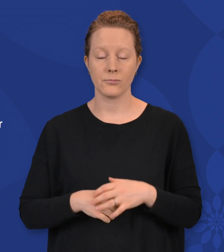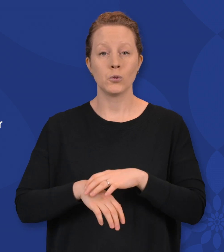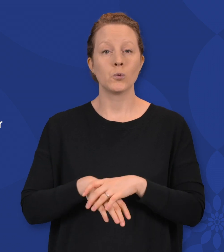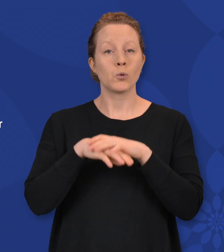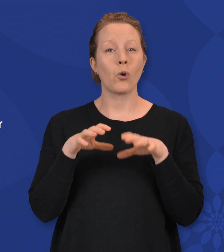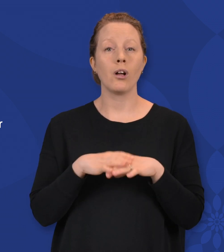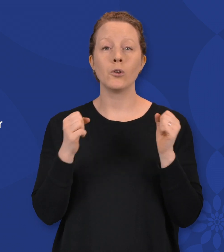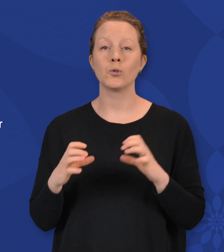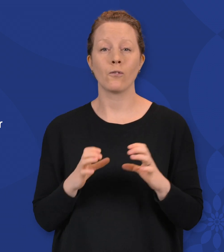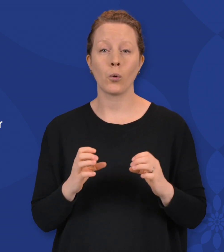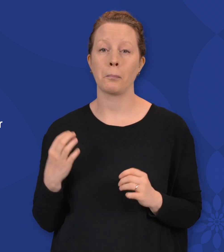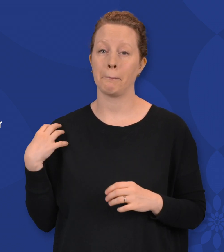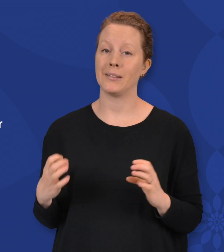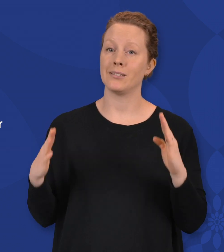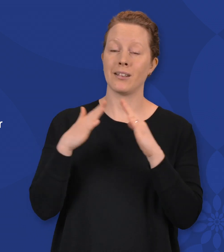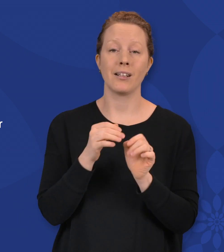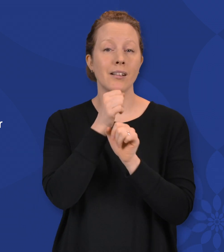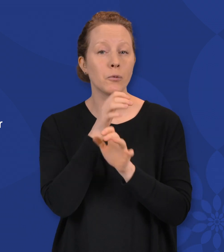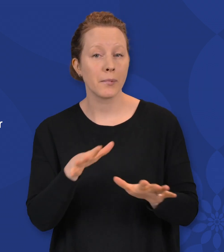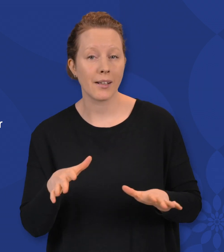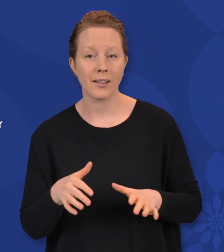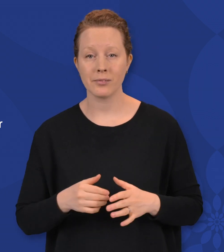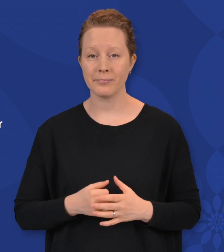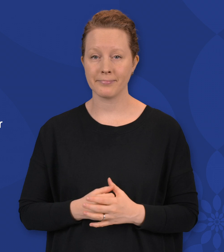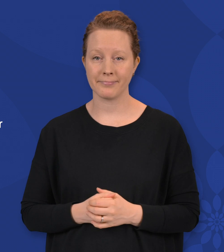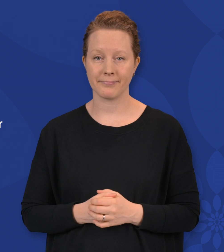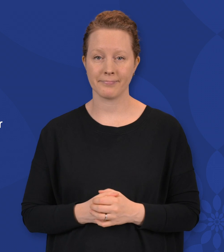Social- och hälsovårdsministeriet informerar (22.12.2021):